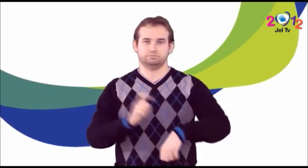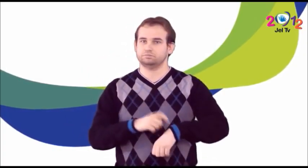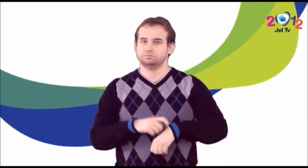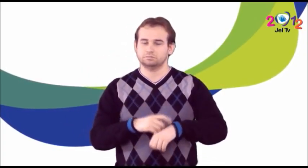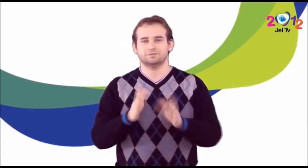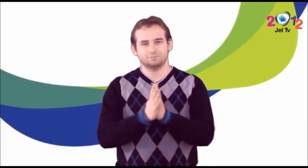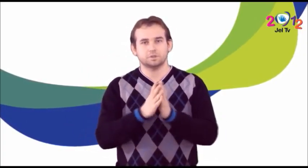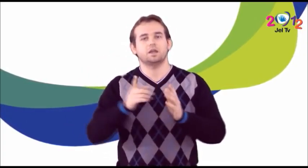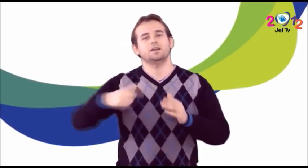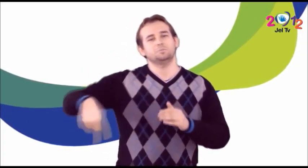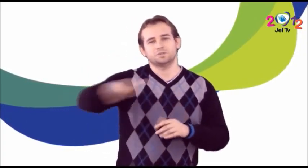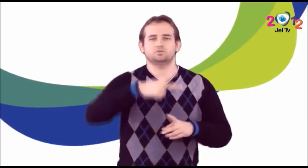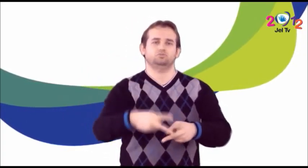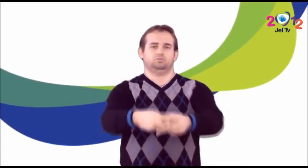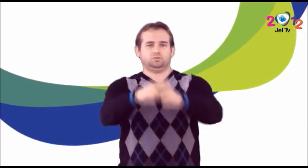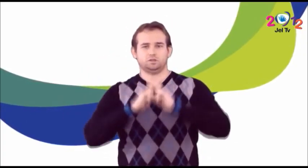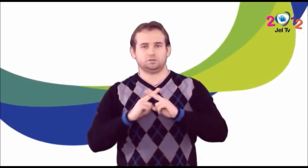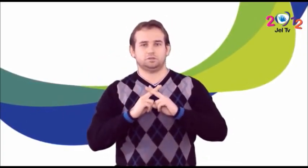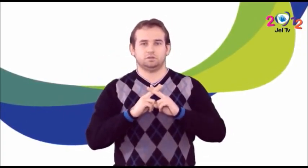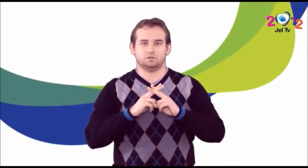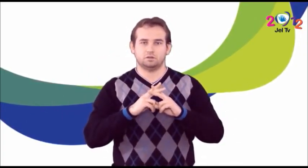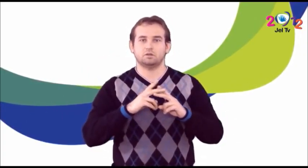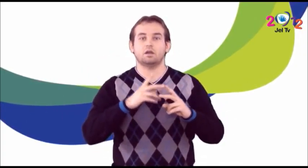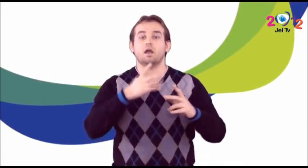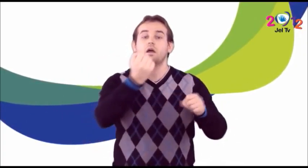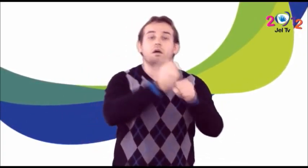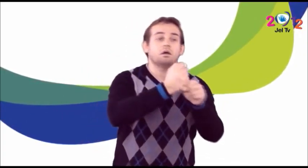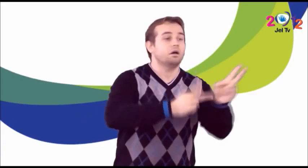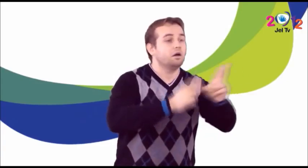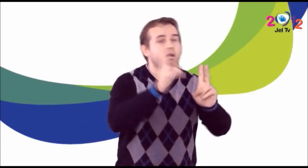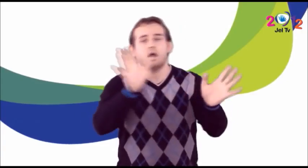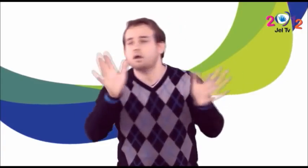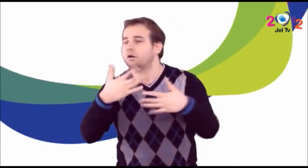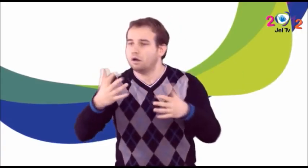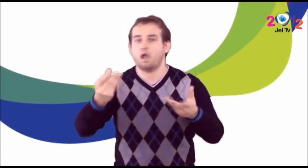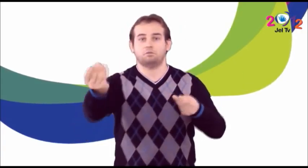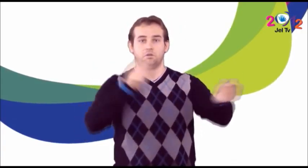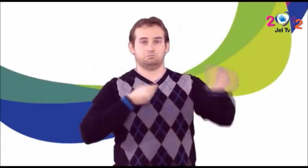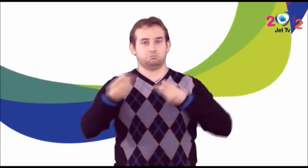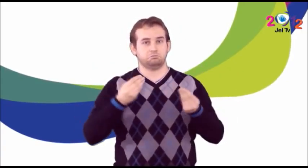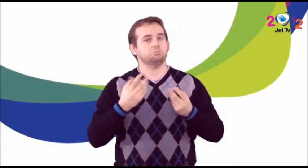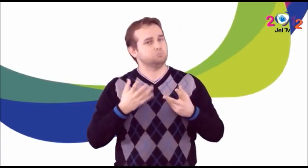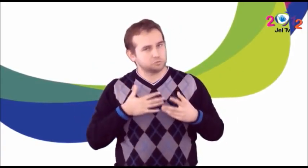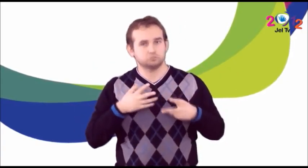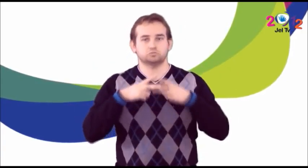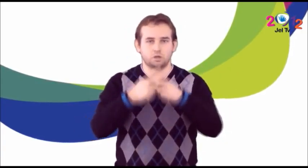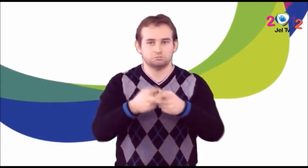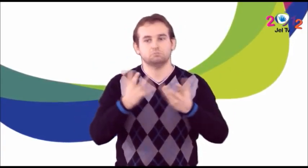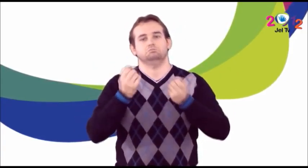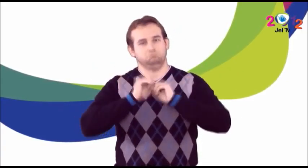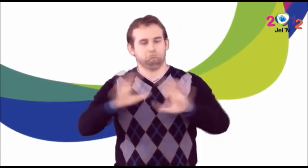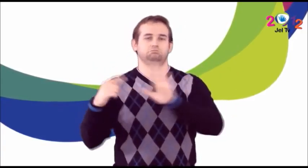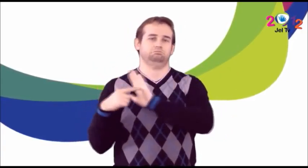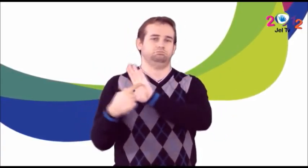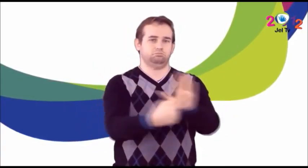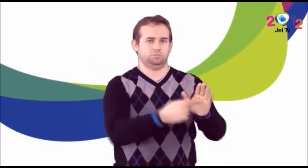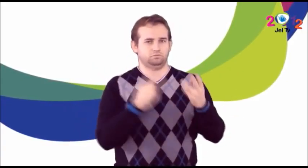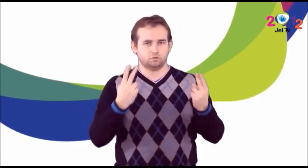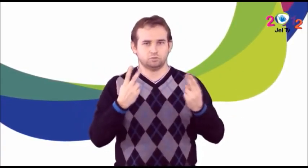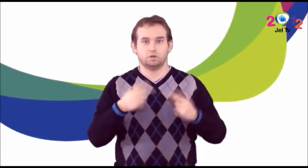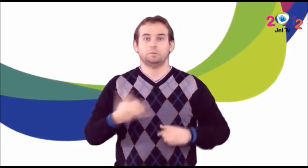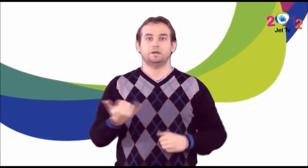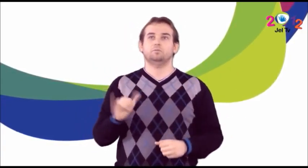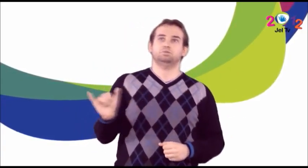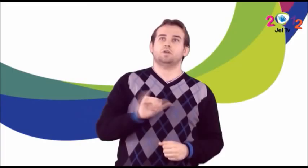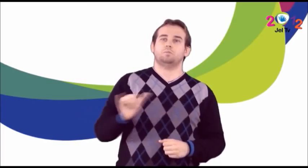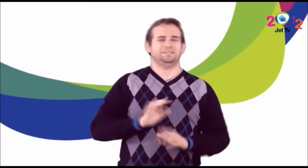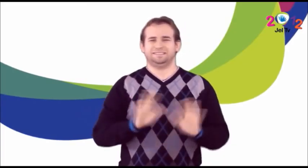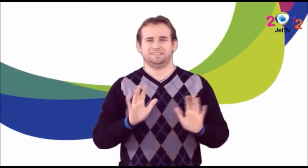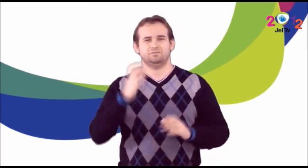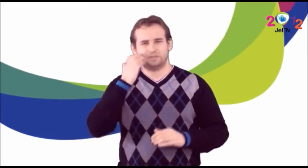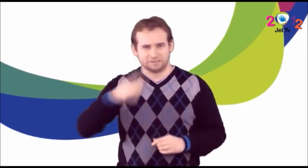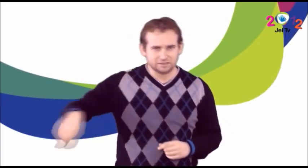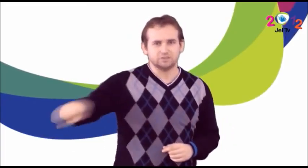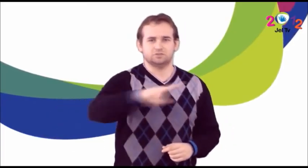Kérem segítsetek. Akár vágnivaló anyag is nagy segítség. Ne csak Budapestrõl, hanem vidékrõl is legyen hír.